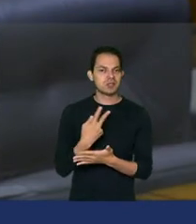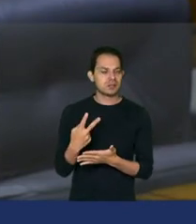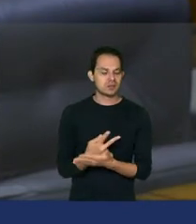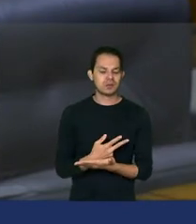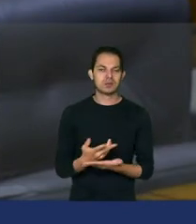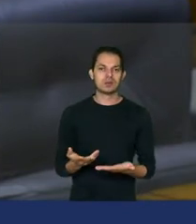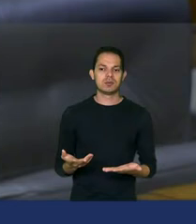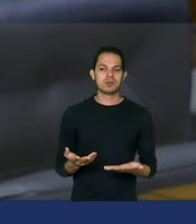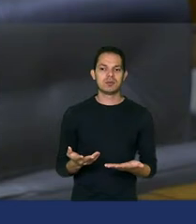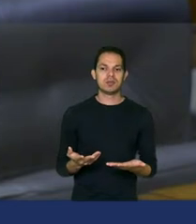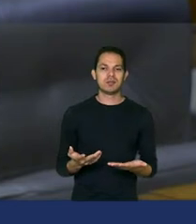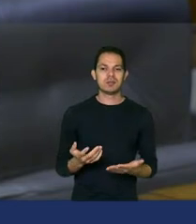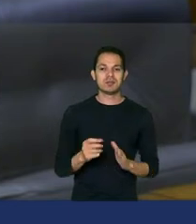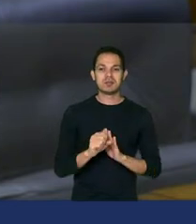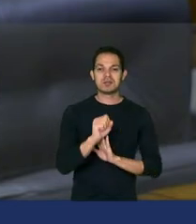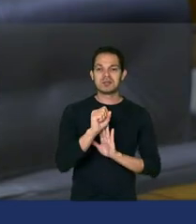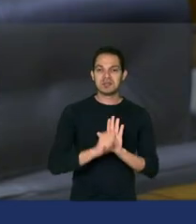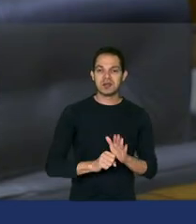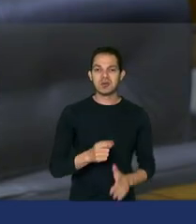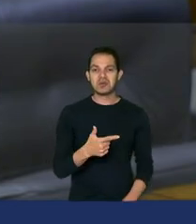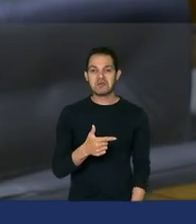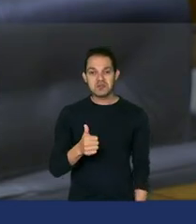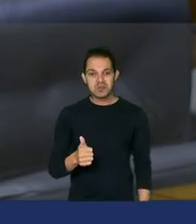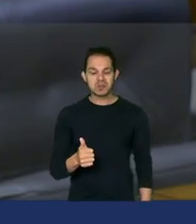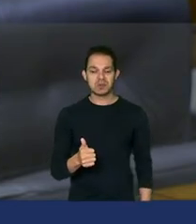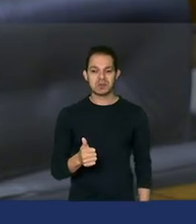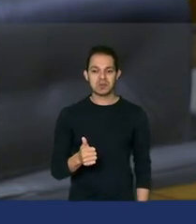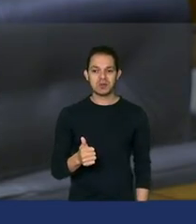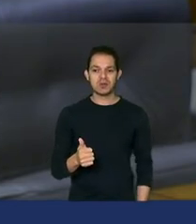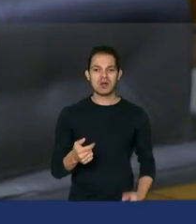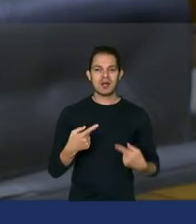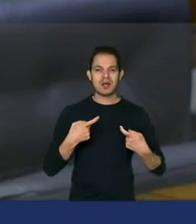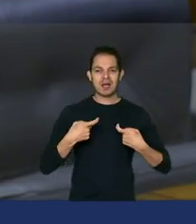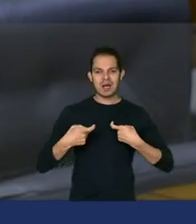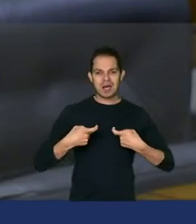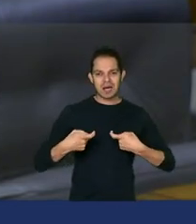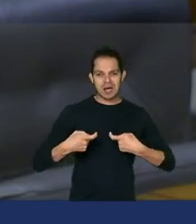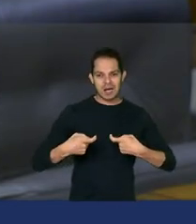QUE É INACEITÁVEL, INJUSTIFICÁVEL QUE NO PLENO